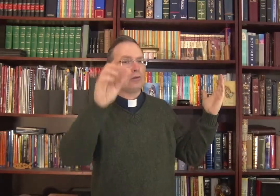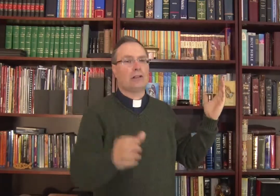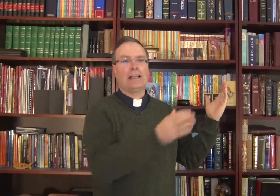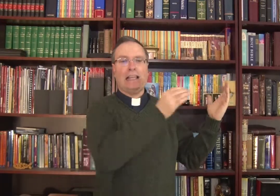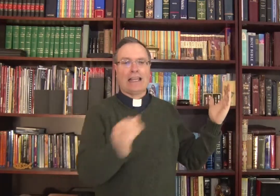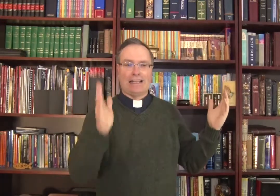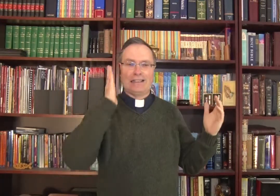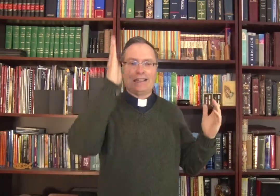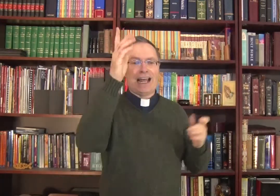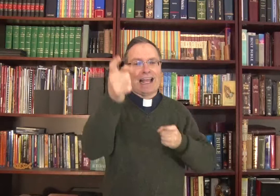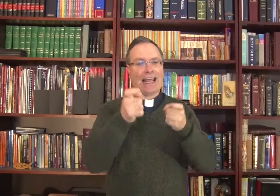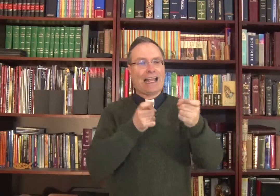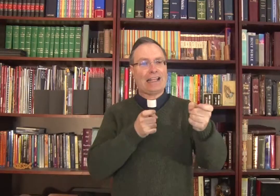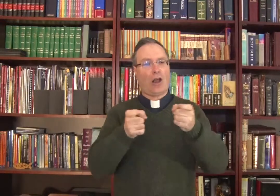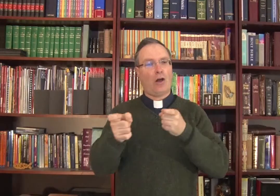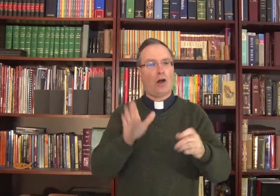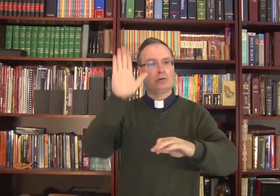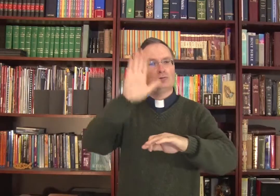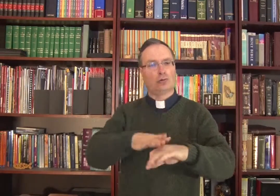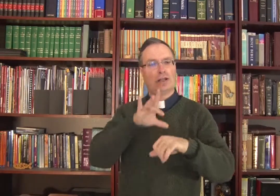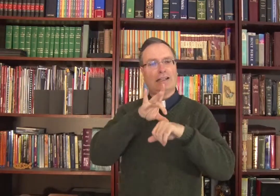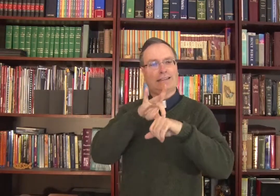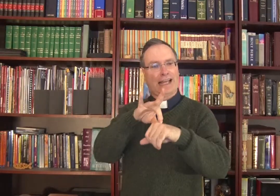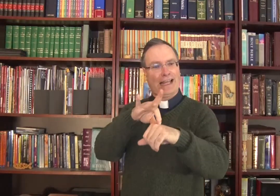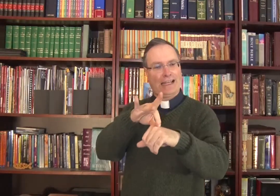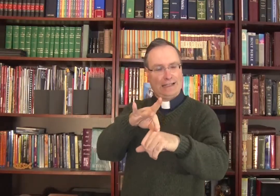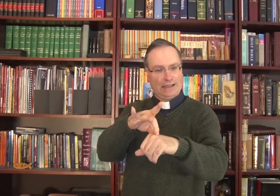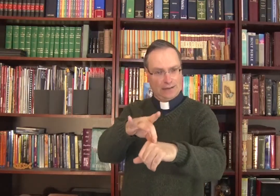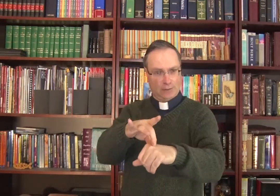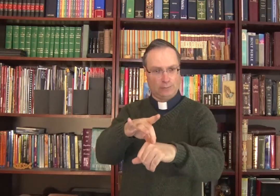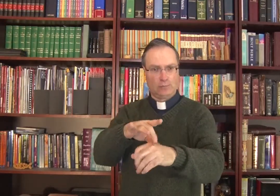et ils régneront sur la terre.»